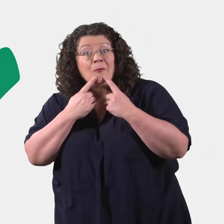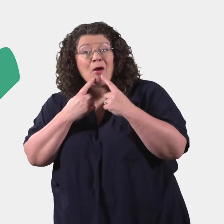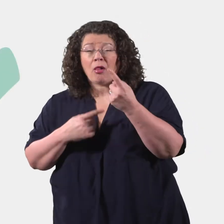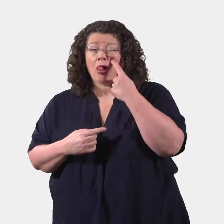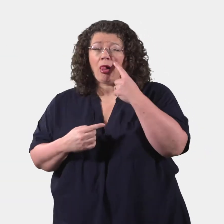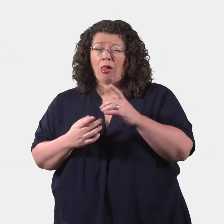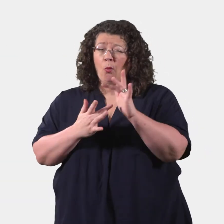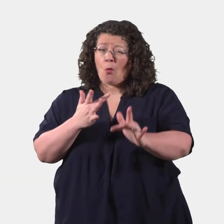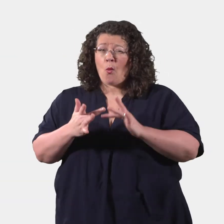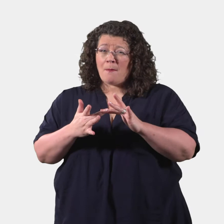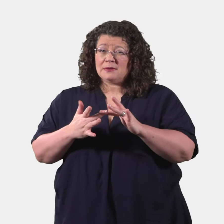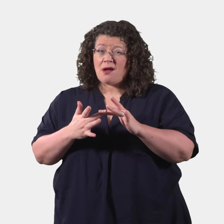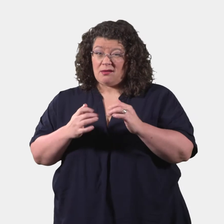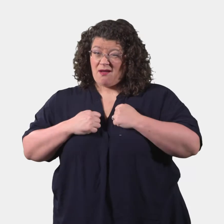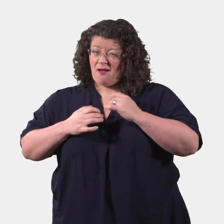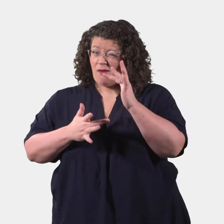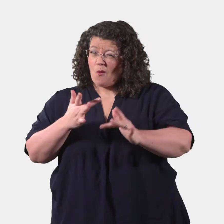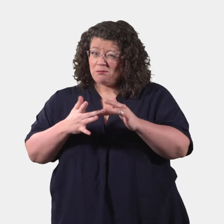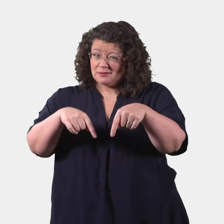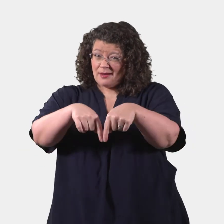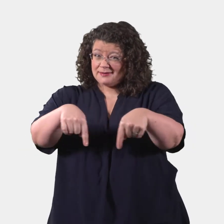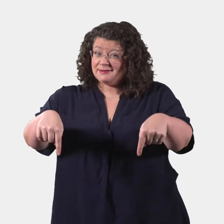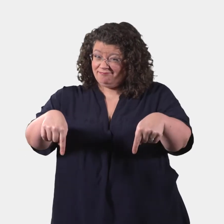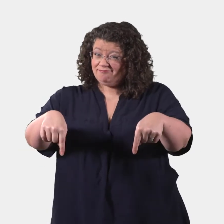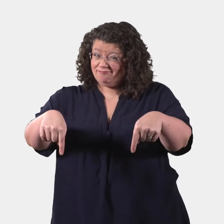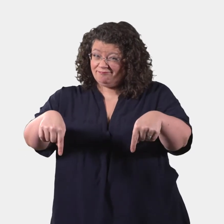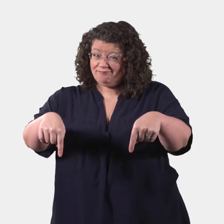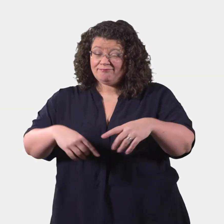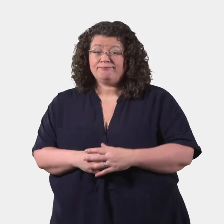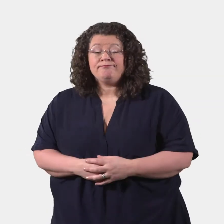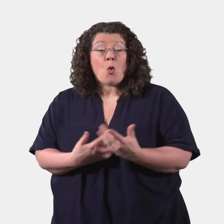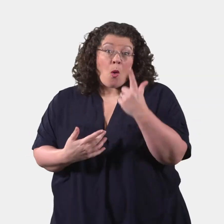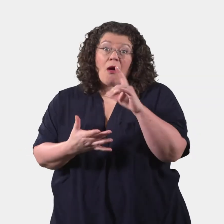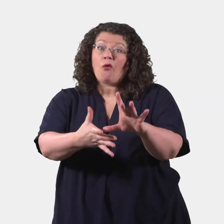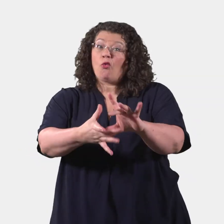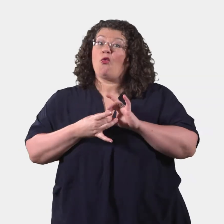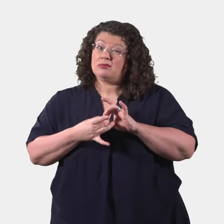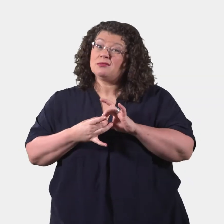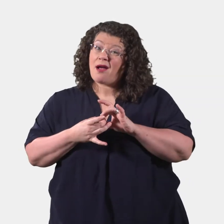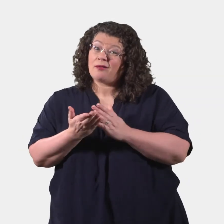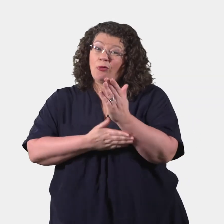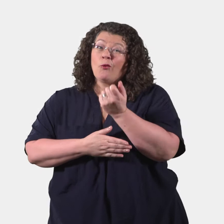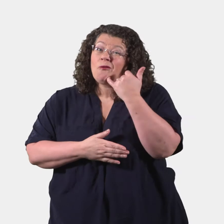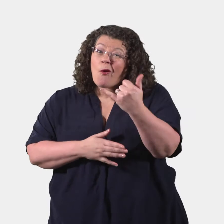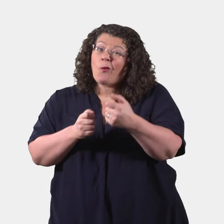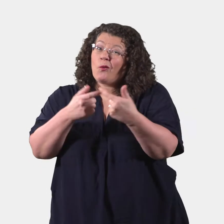am un ohonyn nhw. Am fwy o wybodaeth am hyn ewch i'n gwefan. Mae'r ddolen yn y blwch disgrifio.